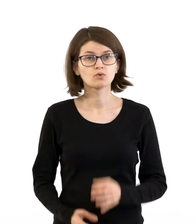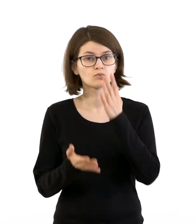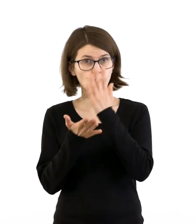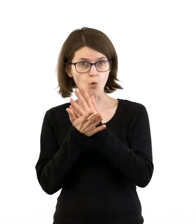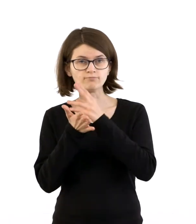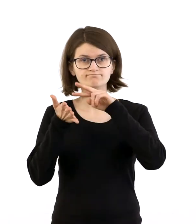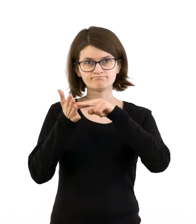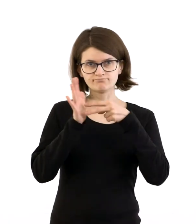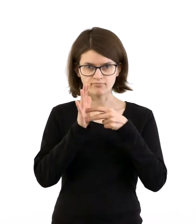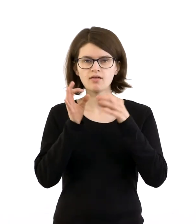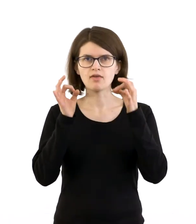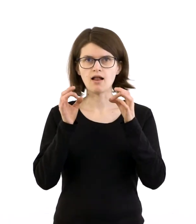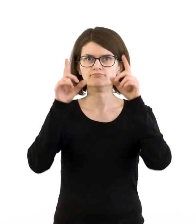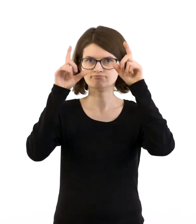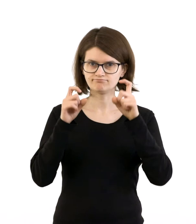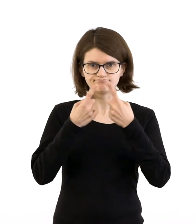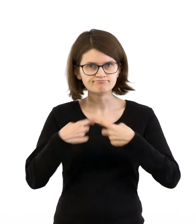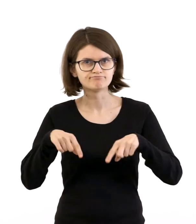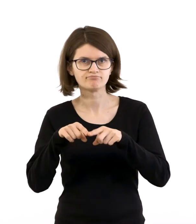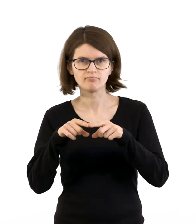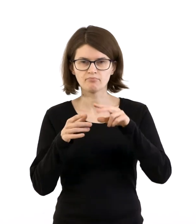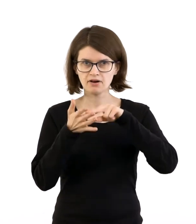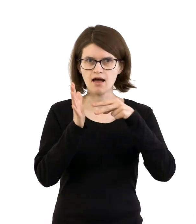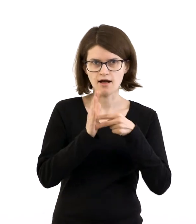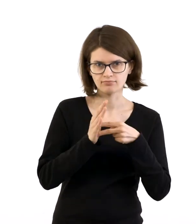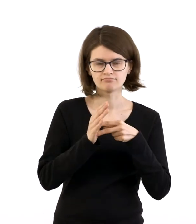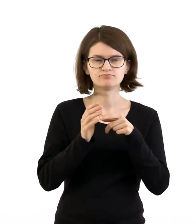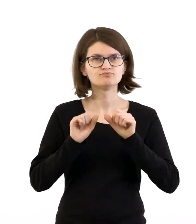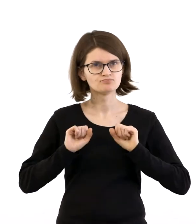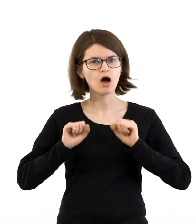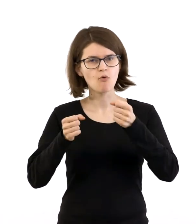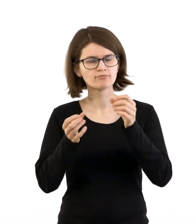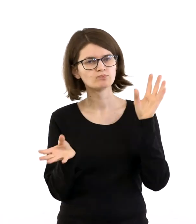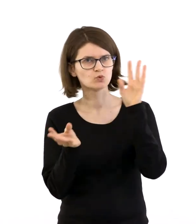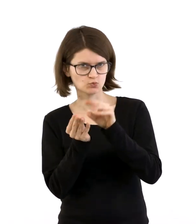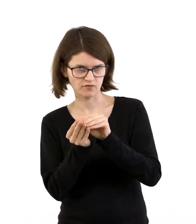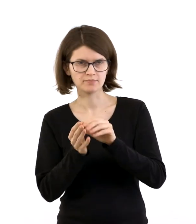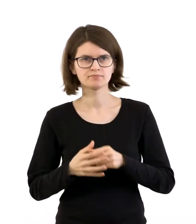8. Czas na realizację to, co zaplanowane i podsumowanie działań.